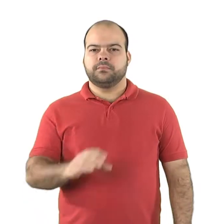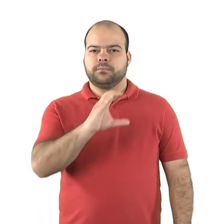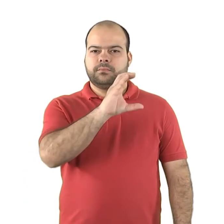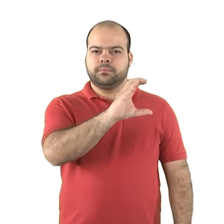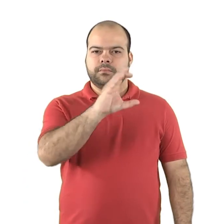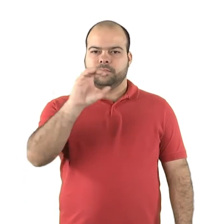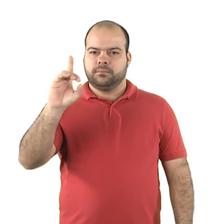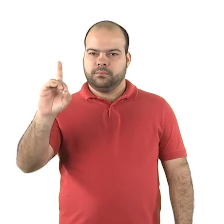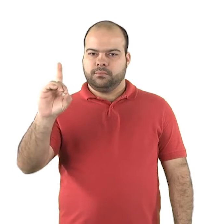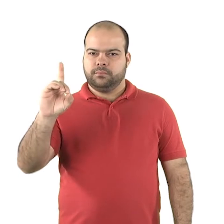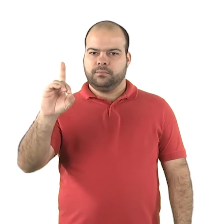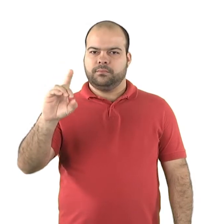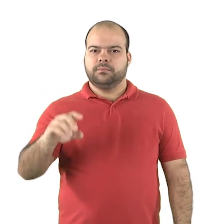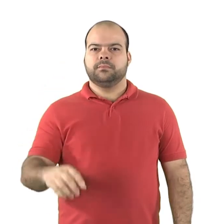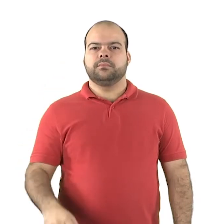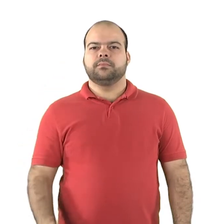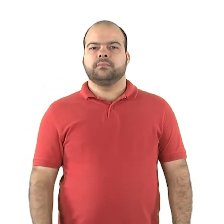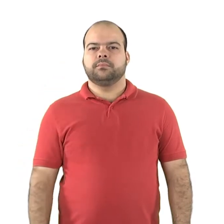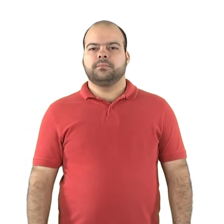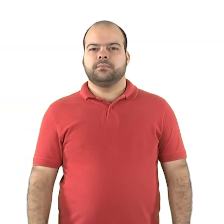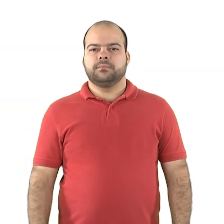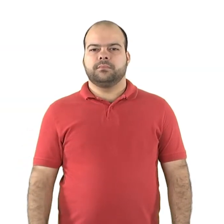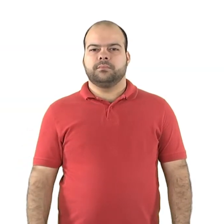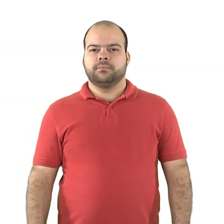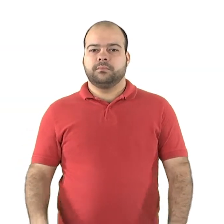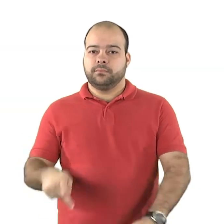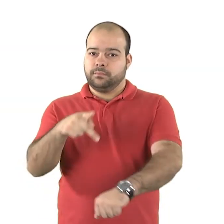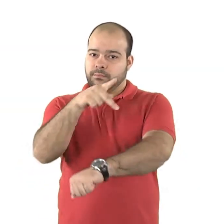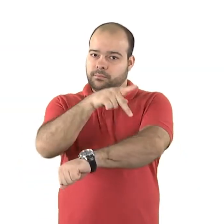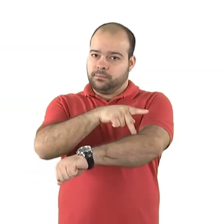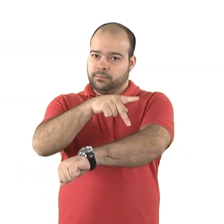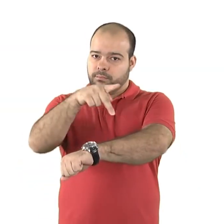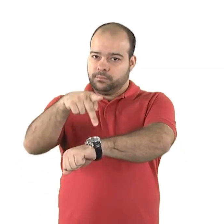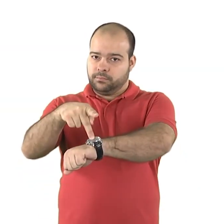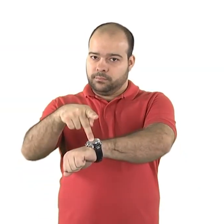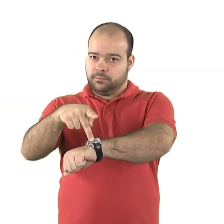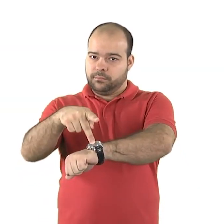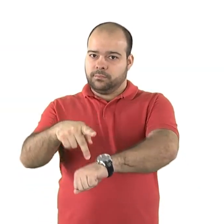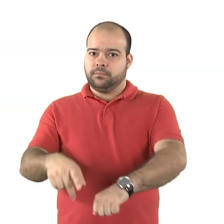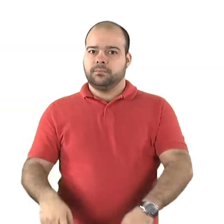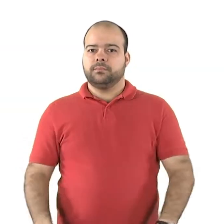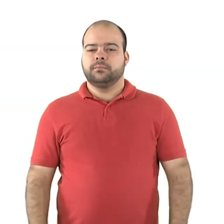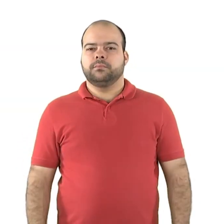Coordenador Pedagoga